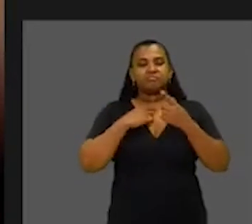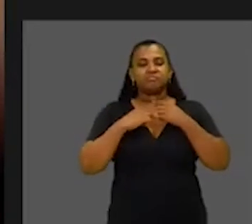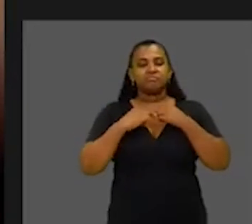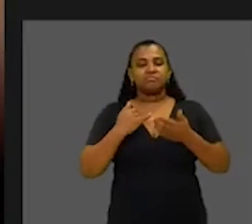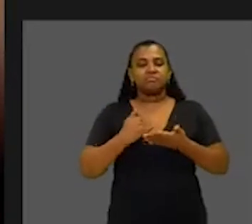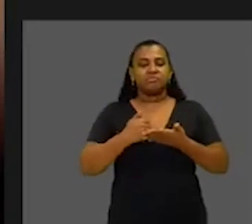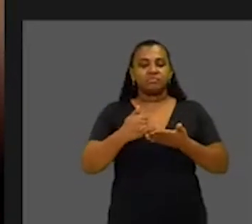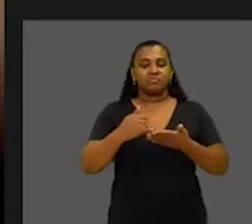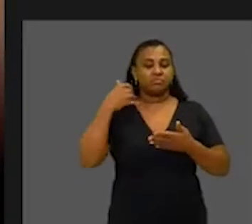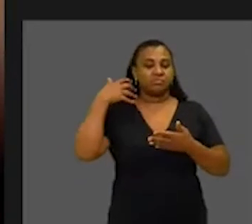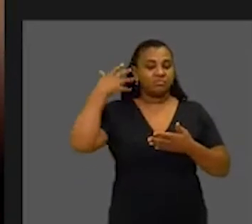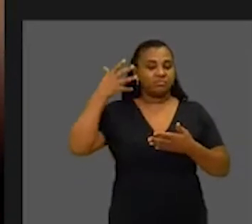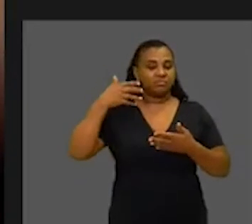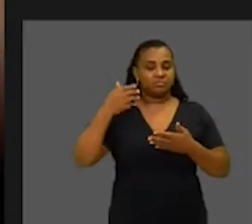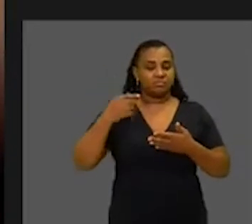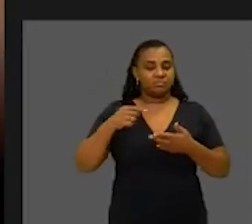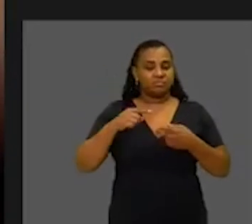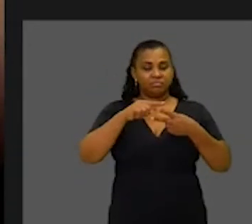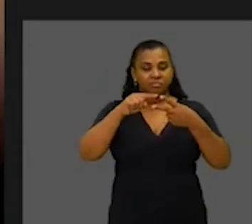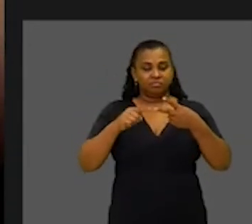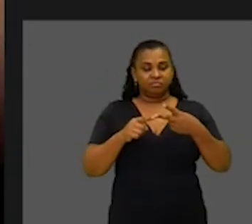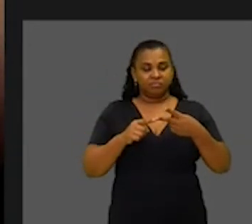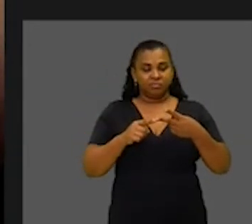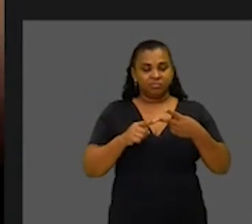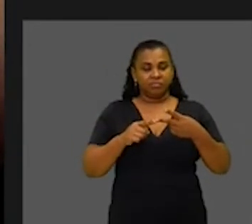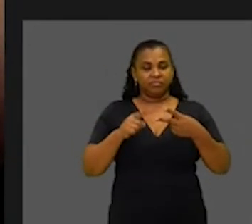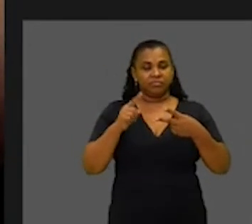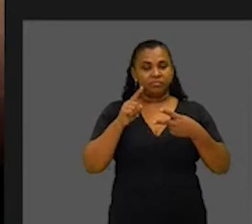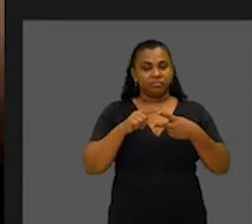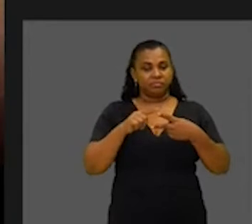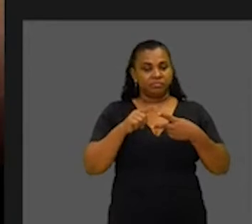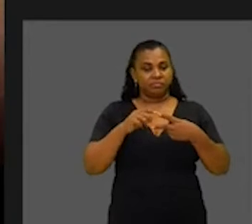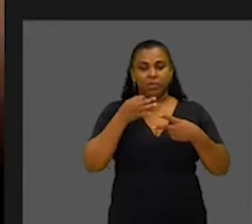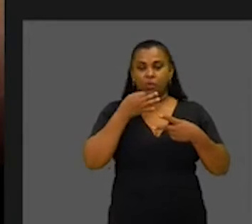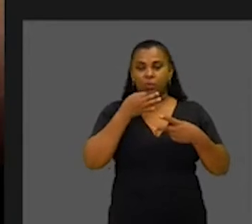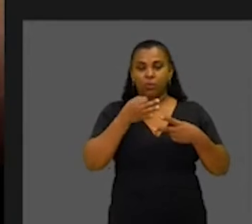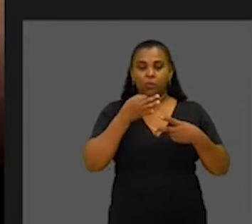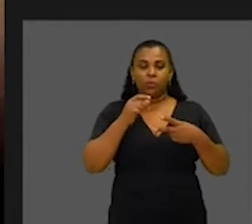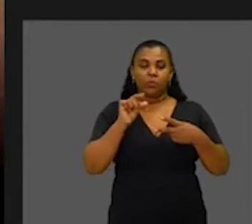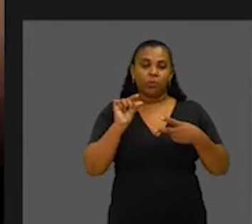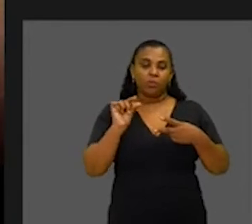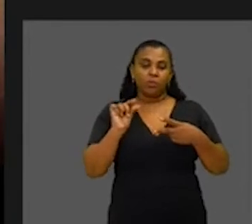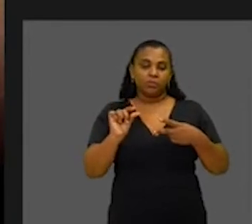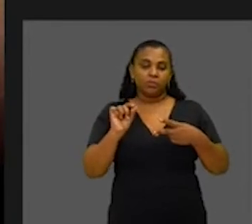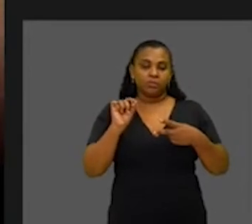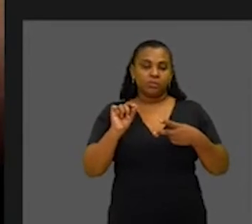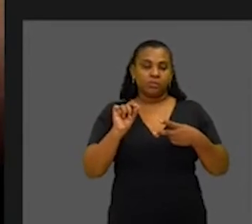fazendo duas observações uma delas que eu vou comentar um pouco sobre algumas iniciativas que